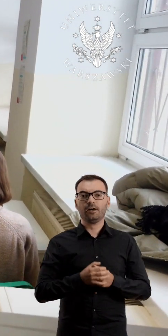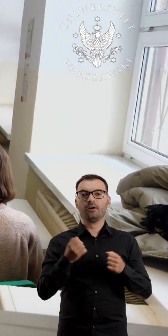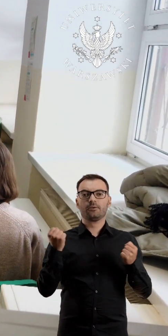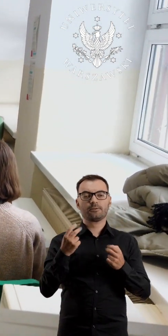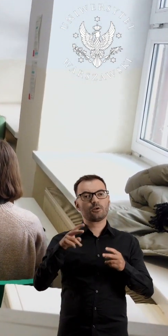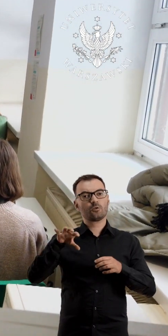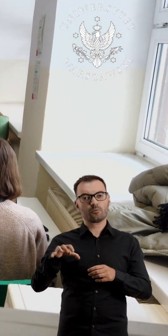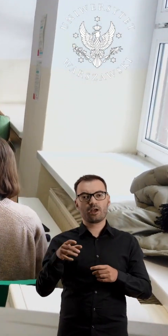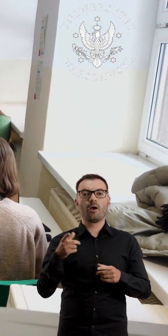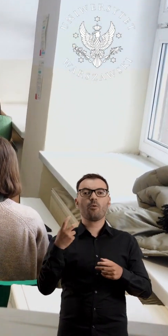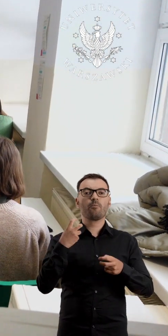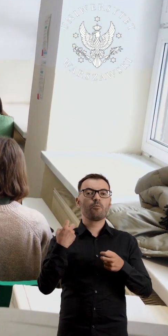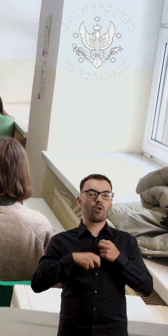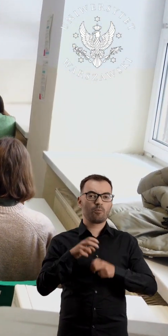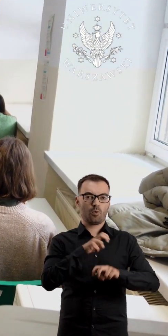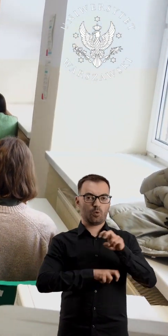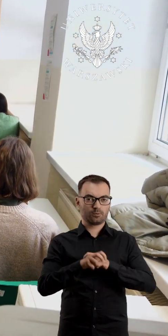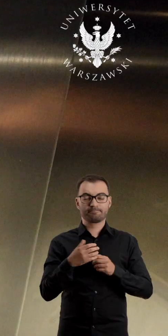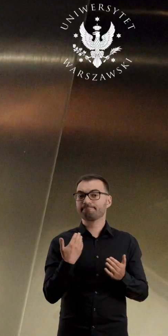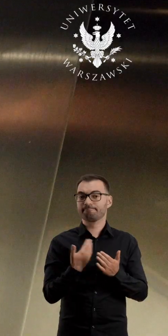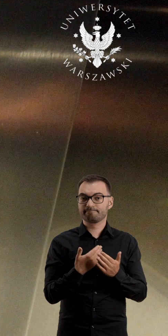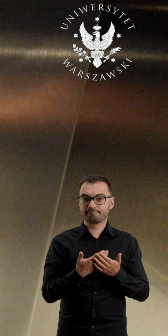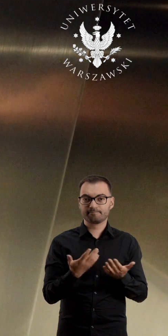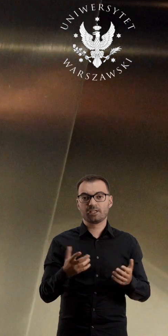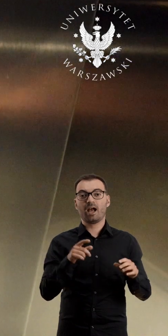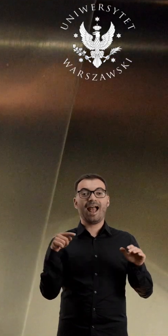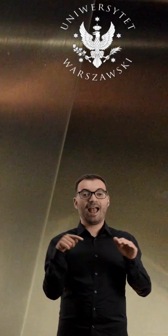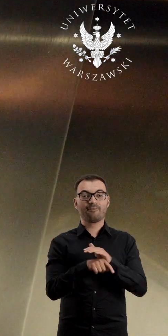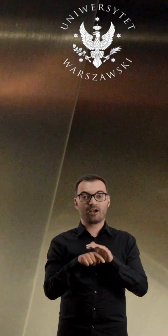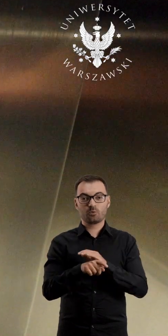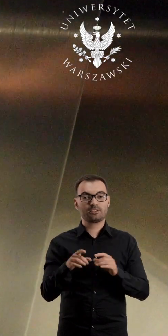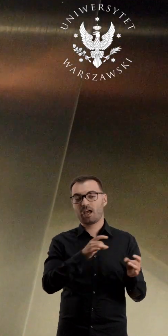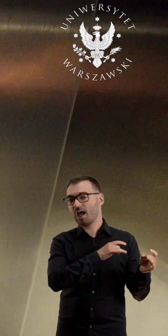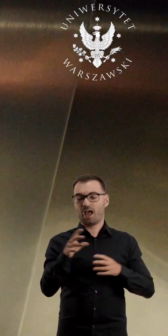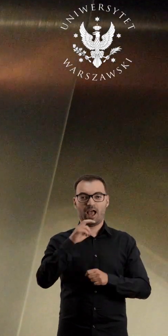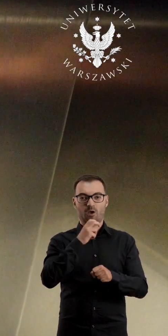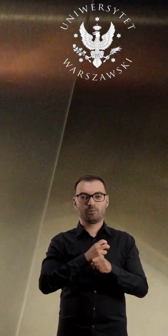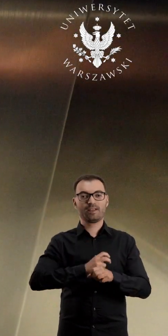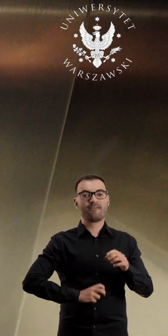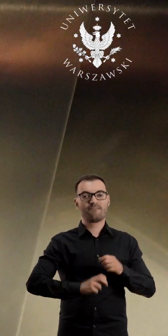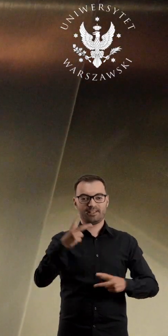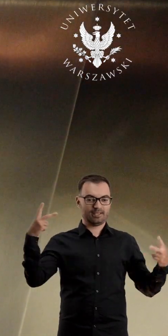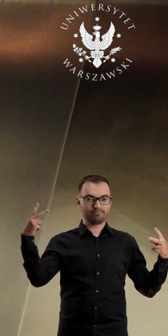są osoby z trudnościami w poruszaniu się, ponieważ w czasie trwania ewakuacji blokowane są w budynku windy,